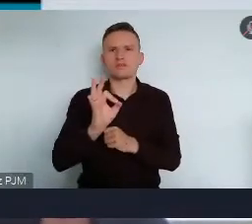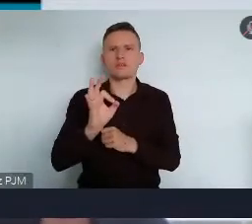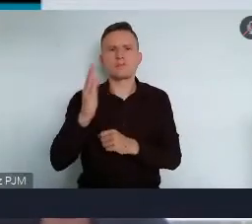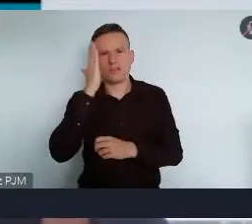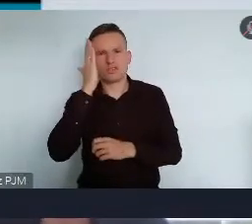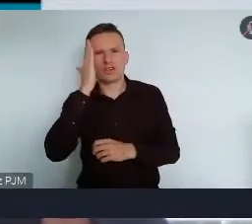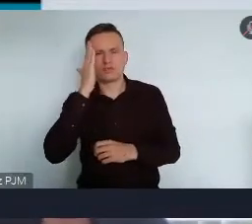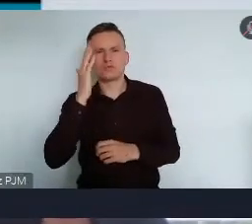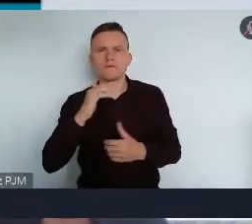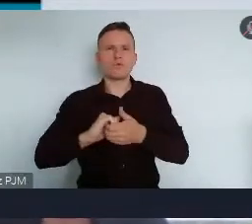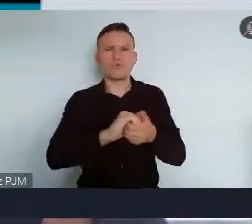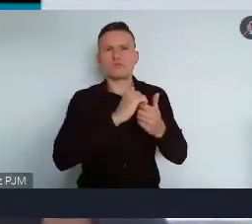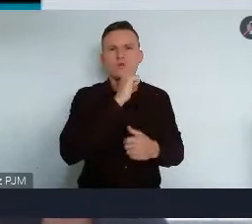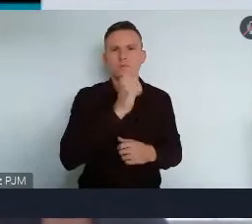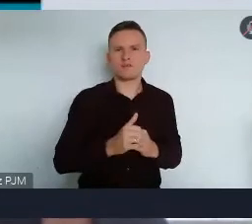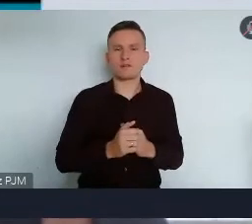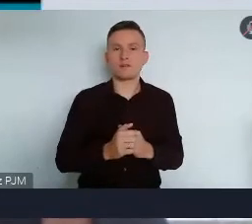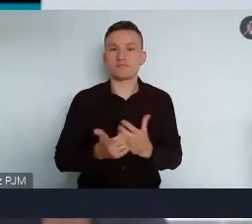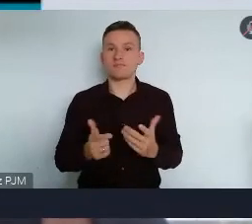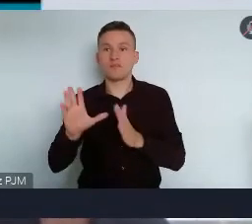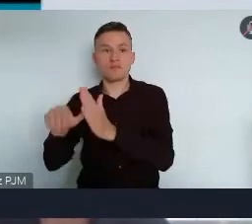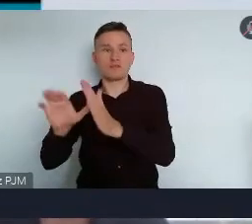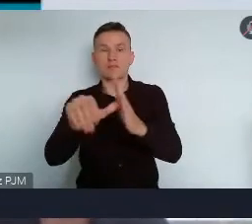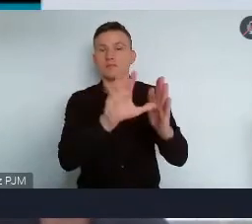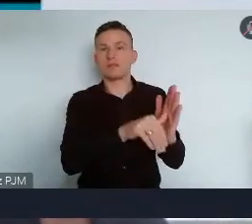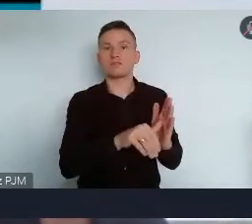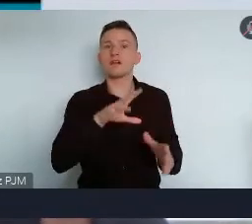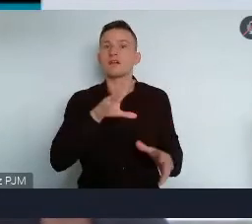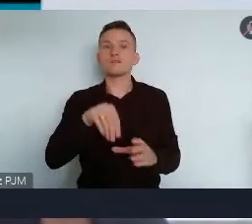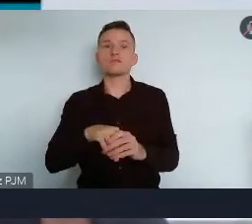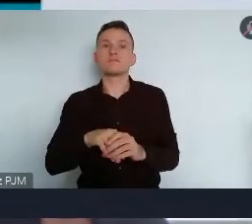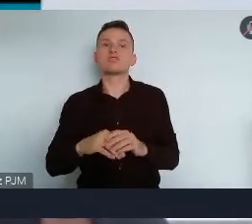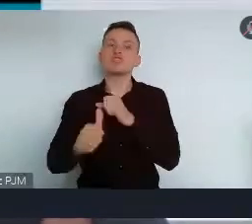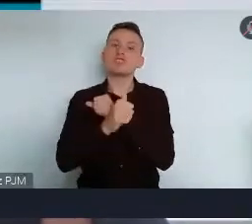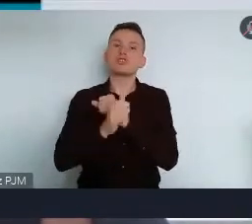Jednocześnie są odpowiedzialne za konsumpcję 60% energii,